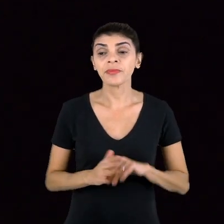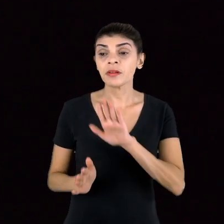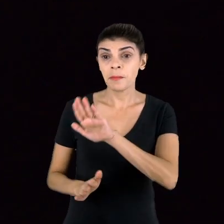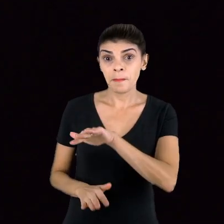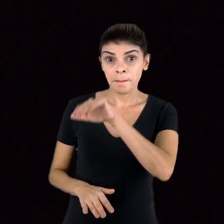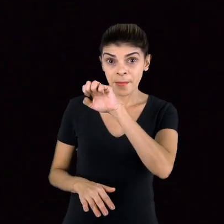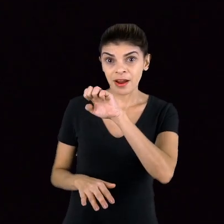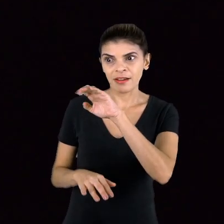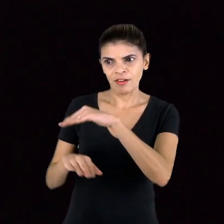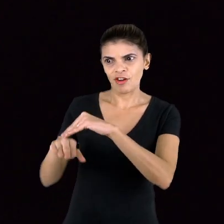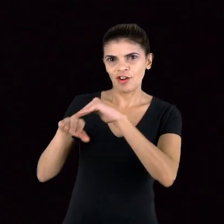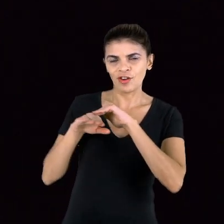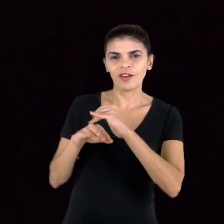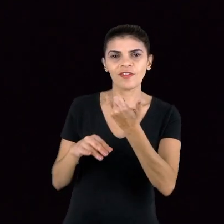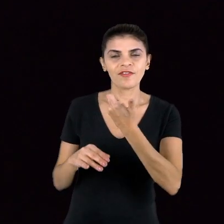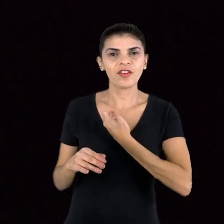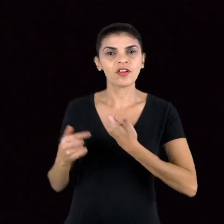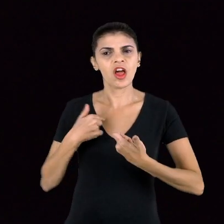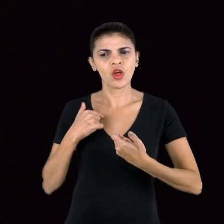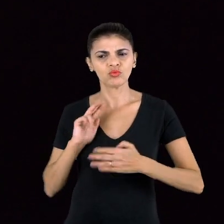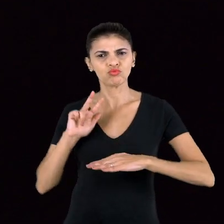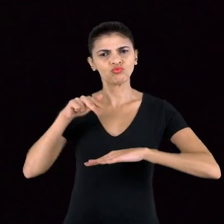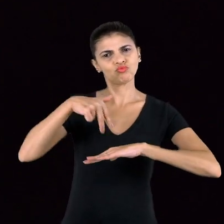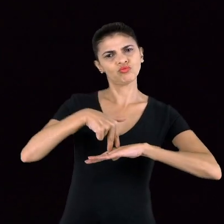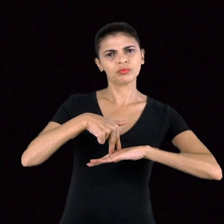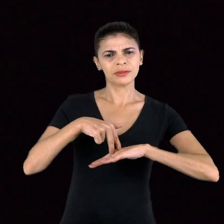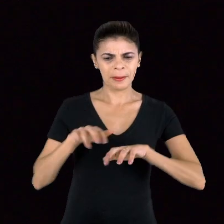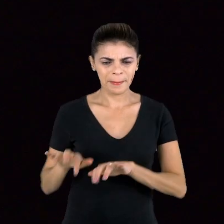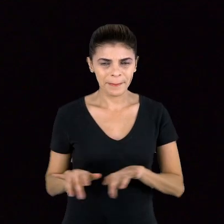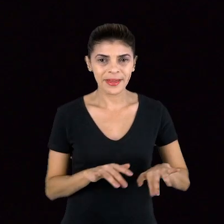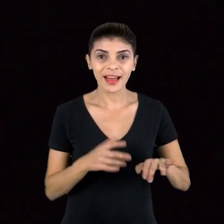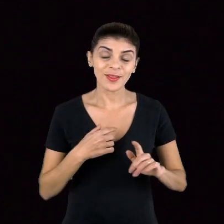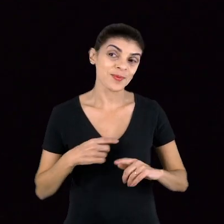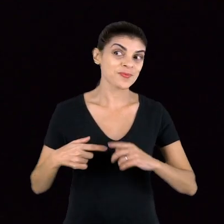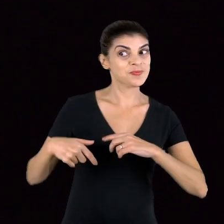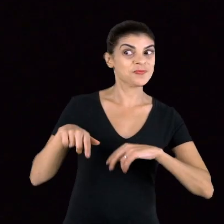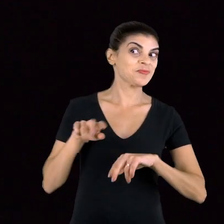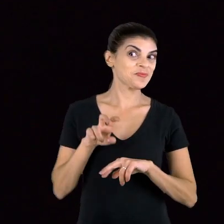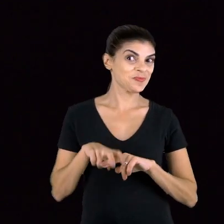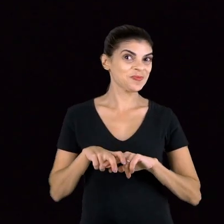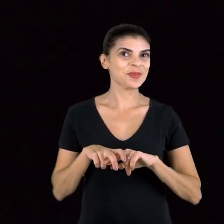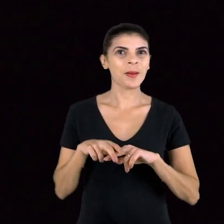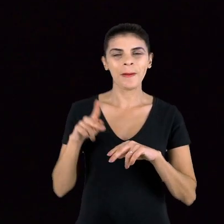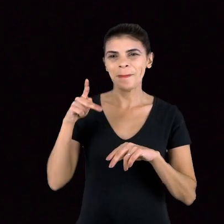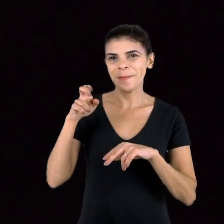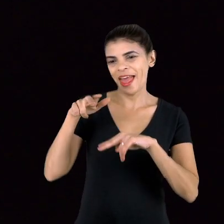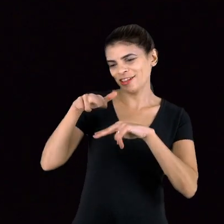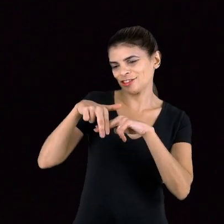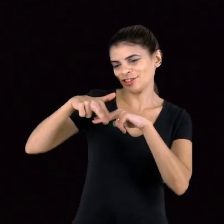subi no piano pra tirar uma foto, né? Com o pezinho meio balançando, assim.